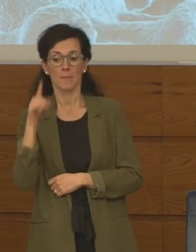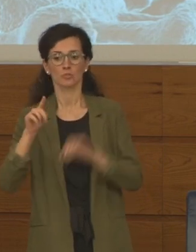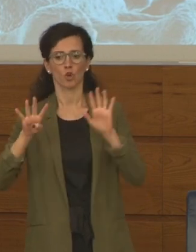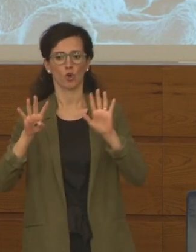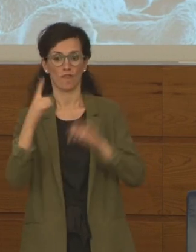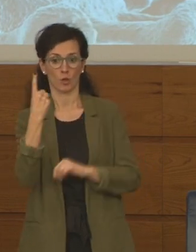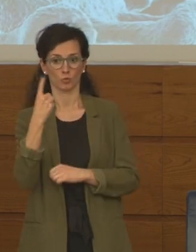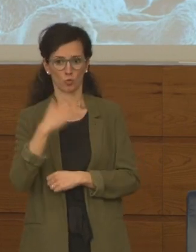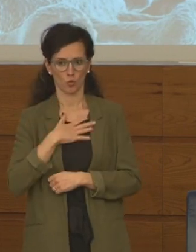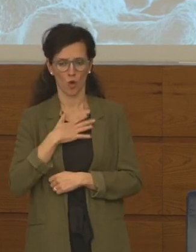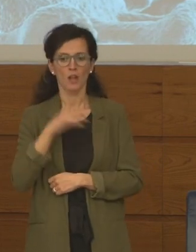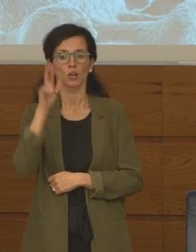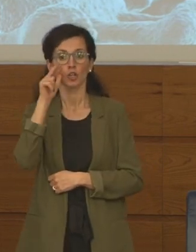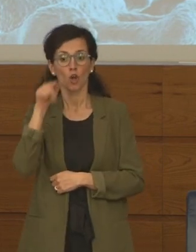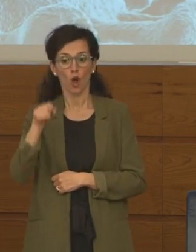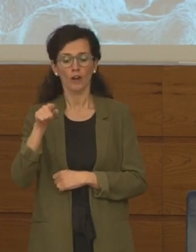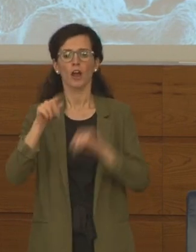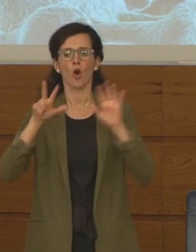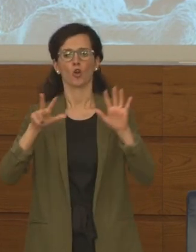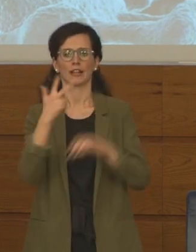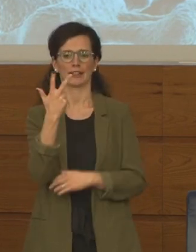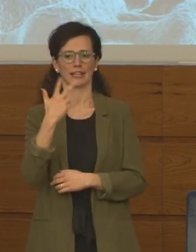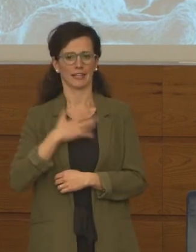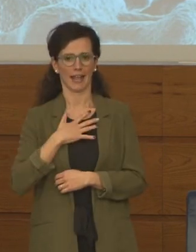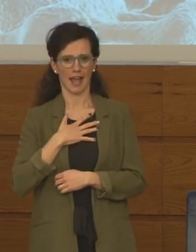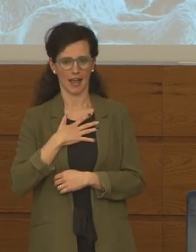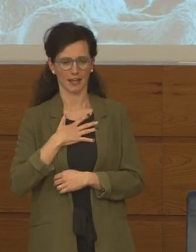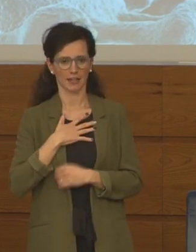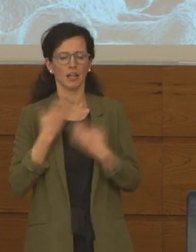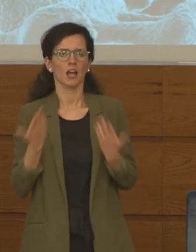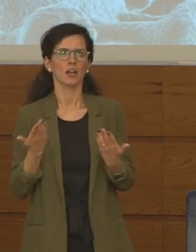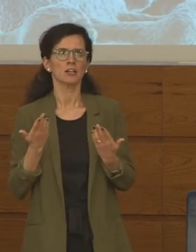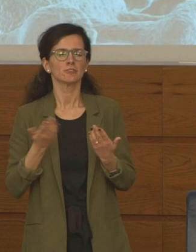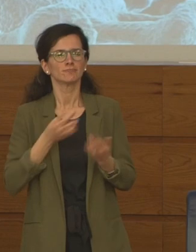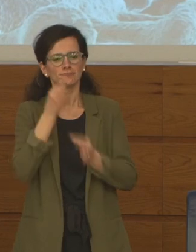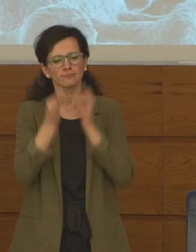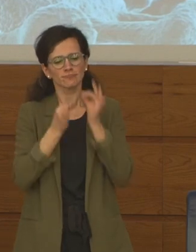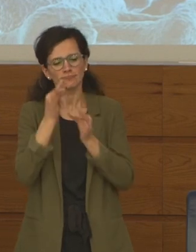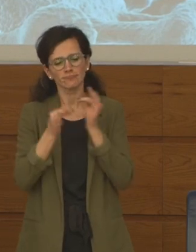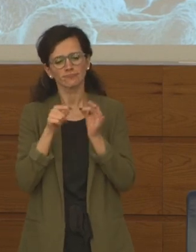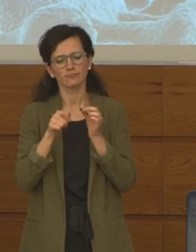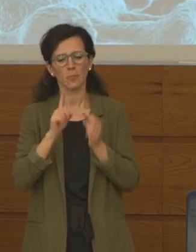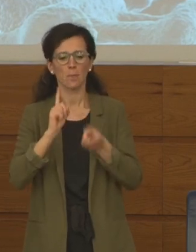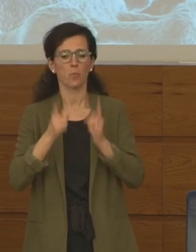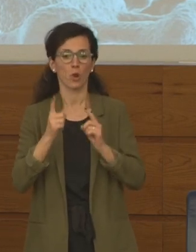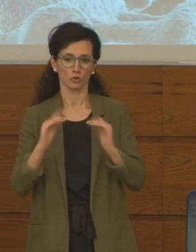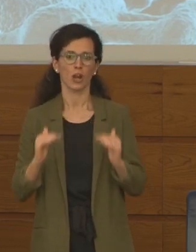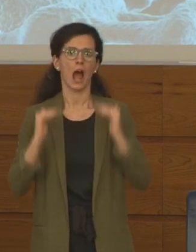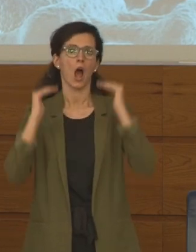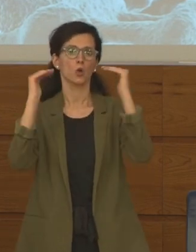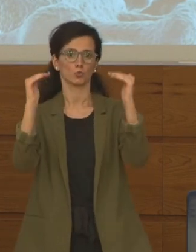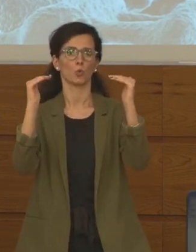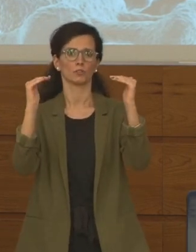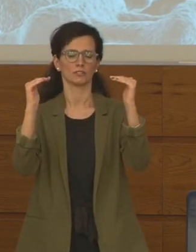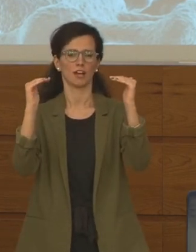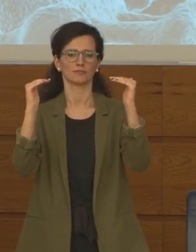e una donna di 83 anni, quindi si tratta di una popolazione adulta e questo dimostra